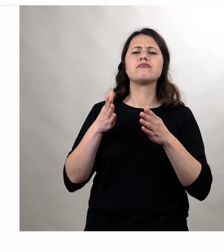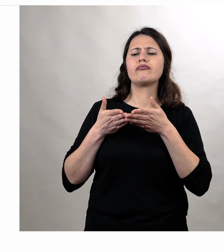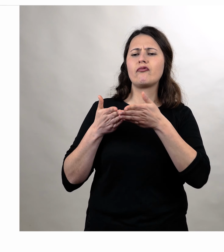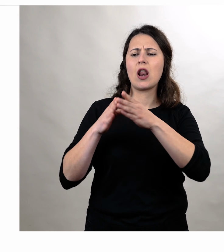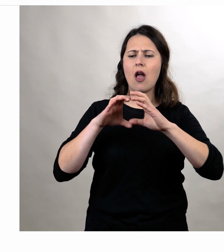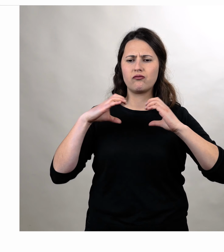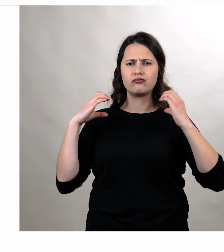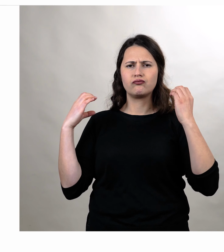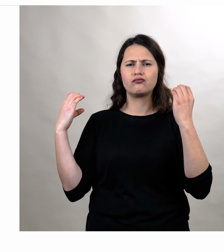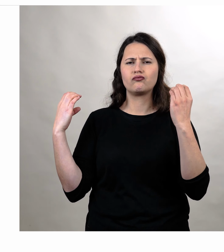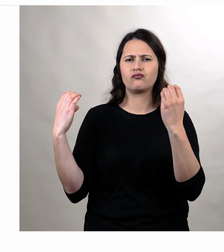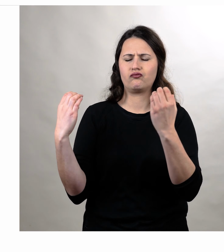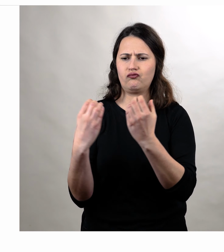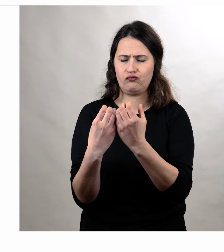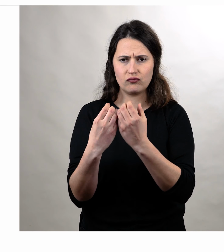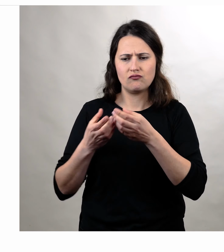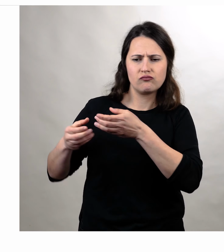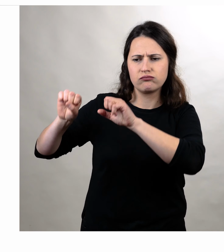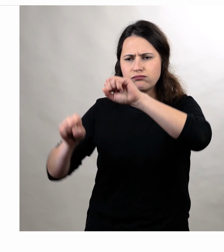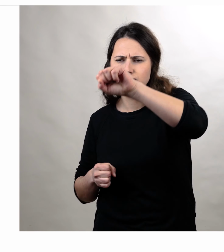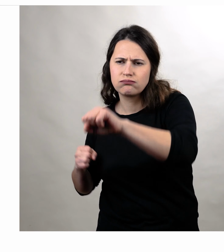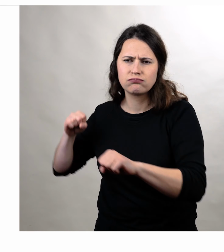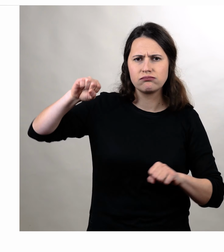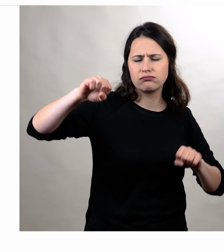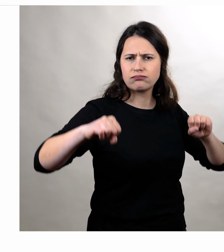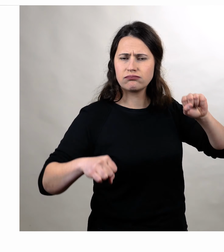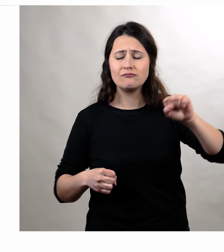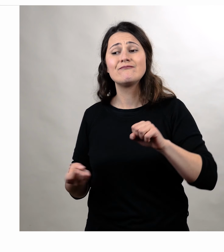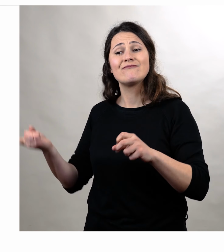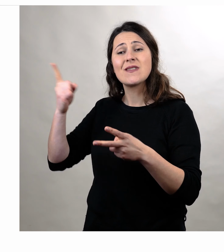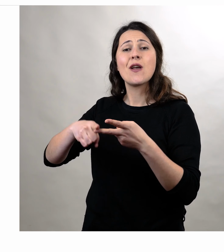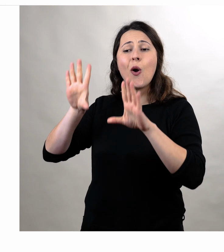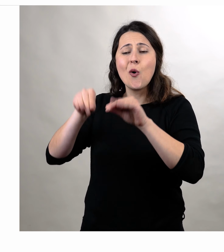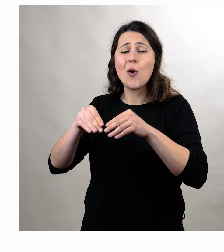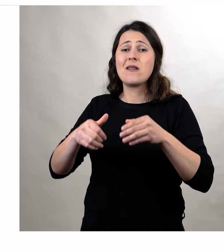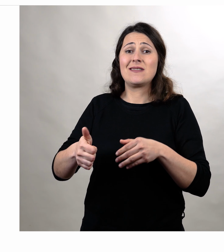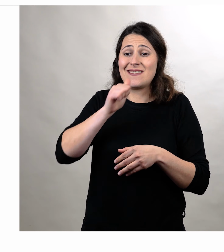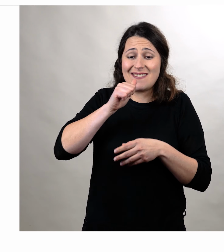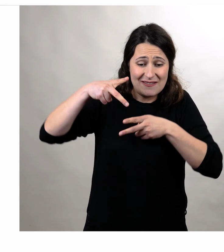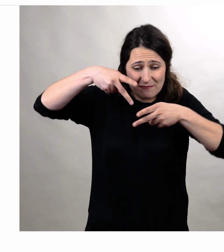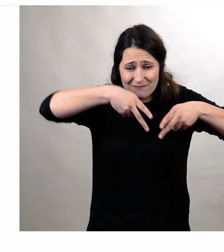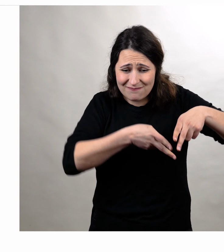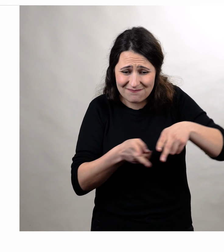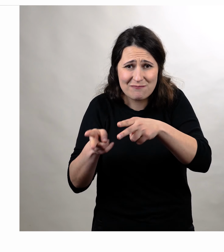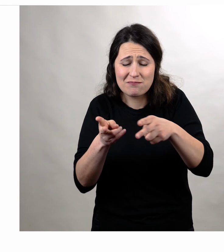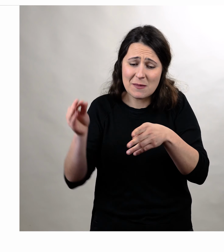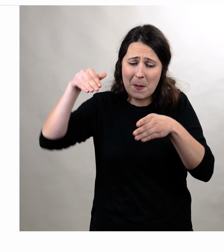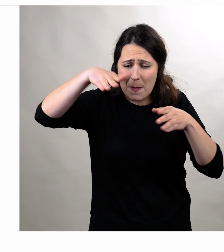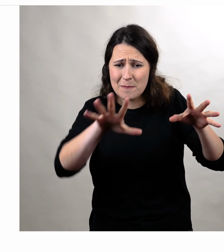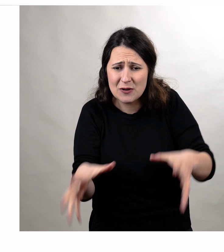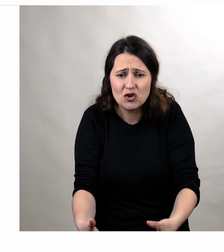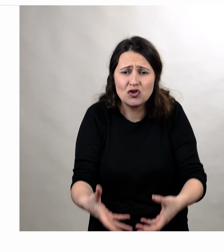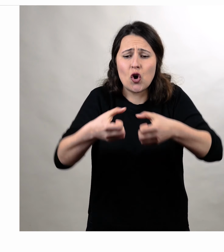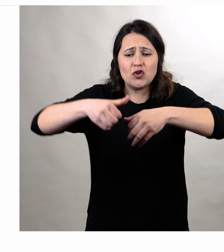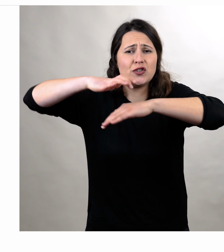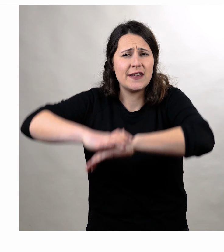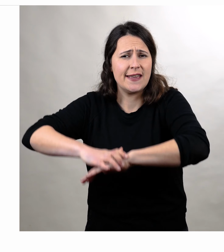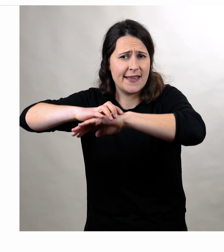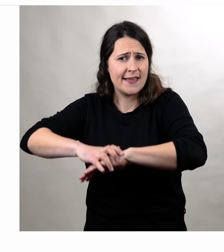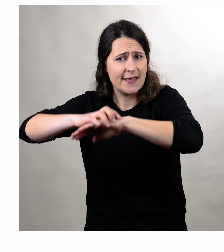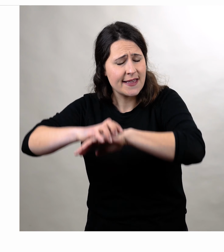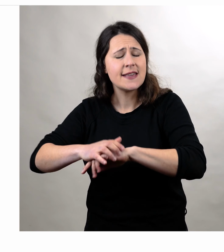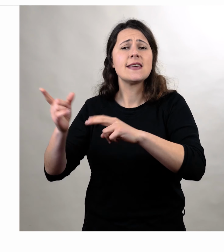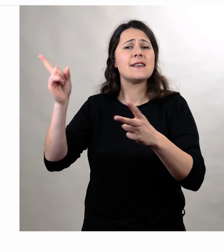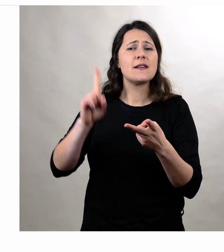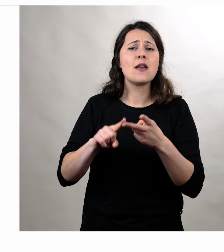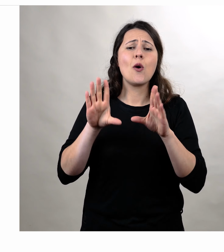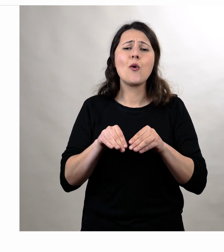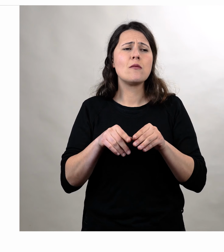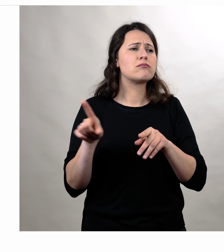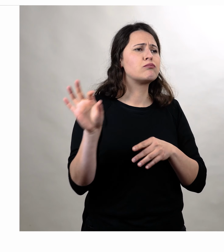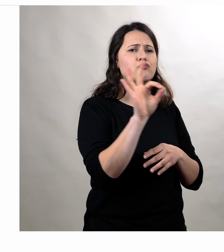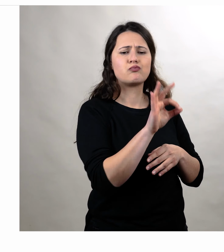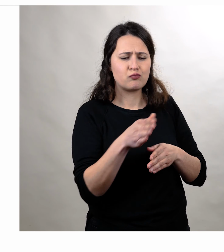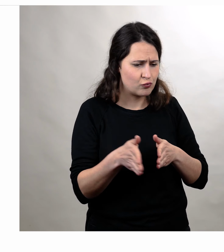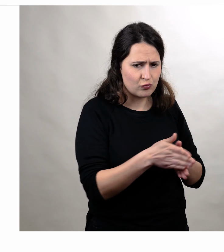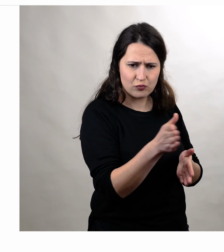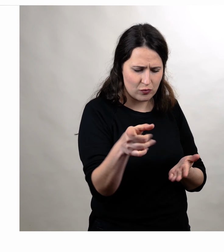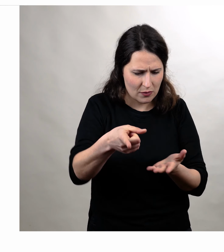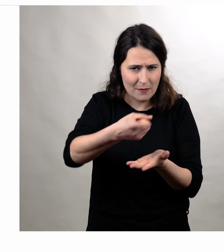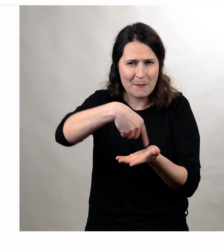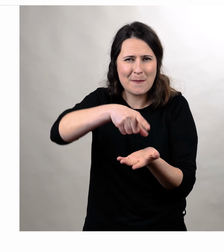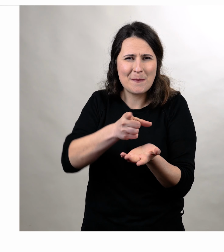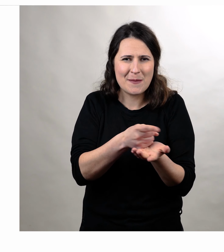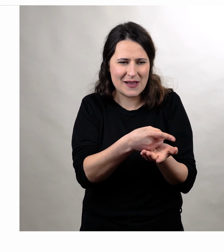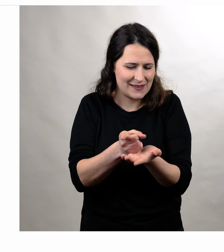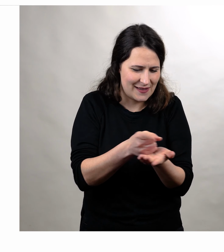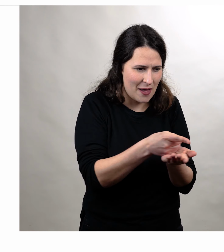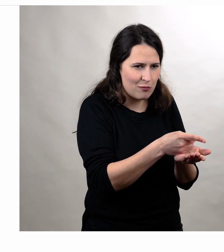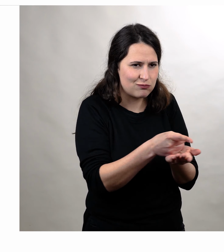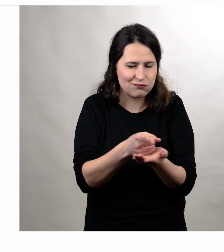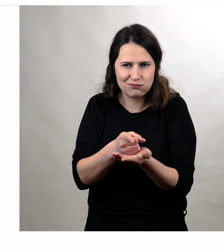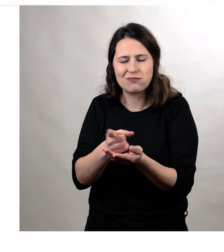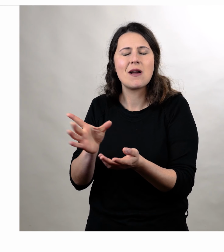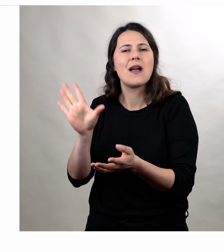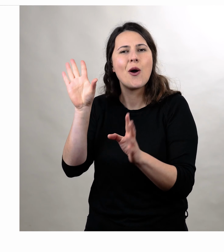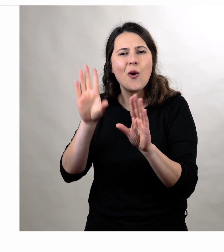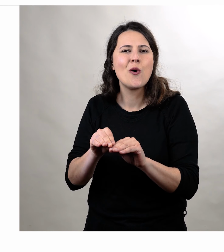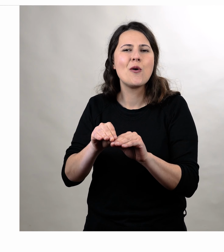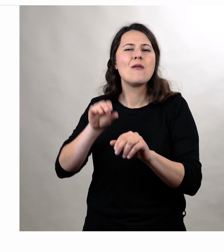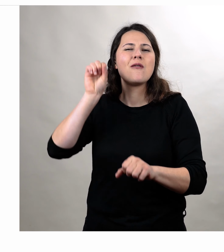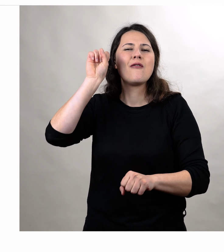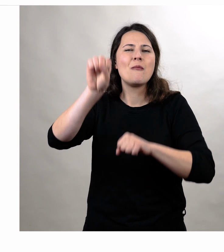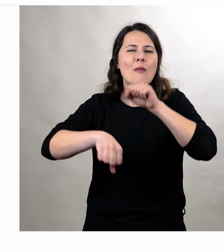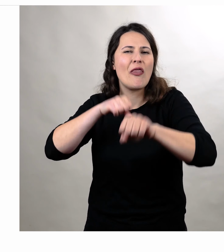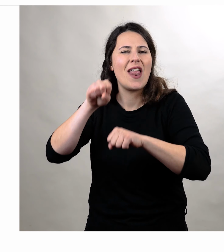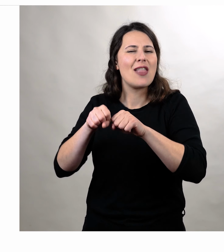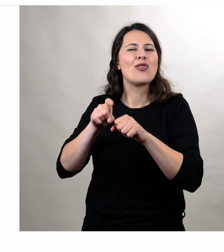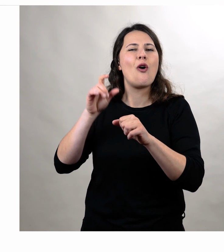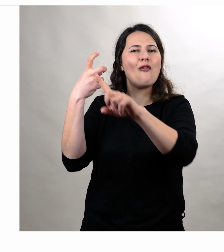εκπαιδευτές διάσωσης στο νερό, εκπαιδευτές εύρεσης προσανατολισμού, εκπαιδευτές ποδηλασίας βουνού και άλλες ειδικότητες.